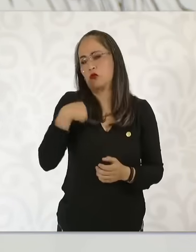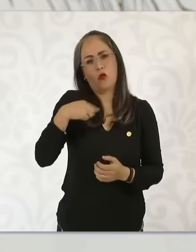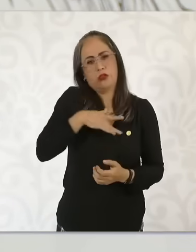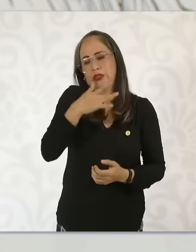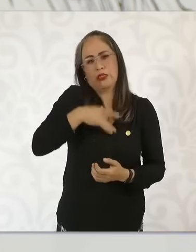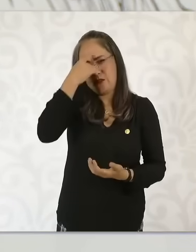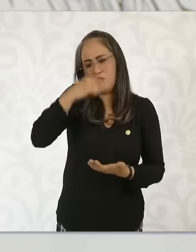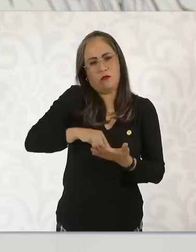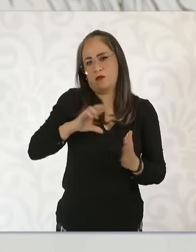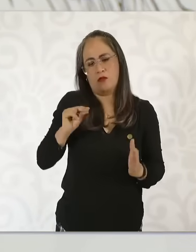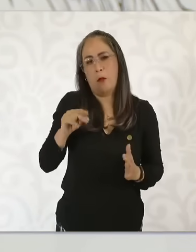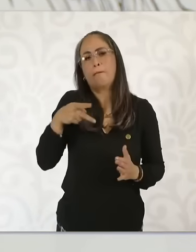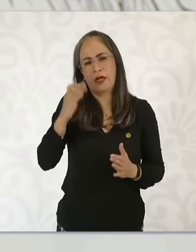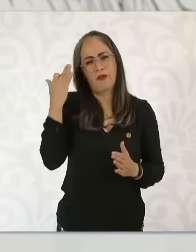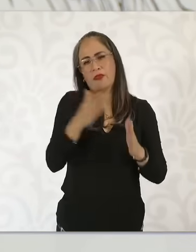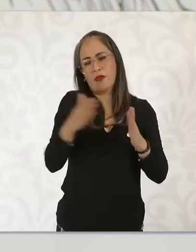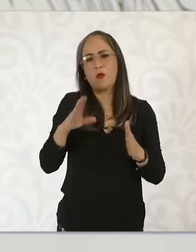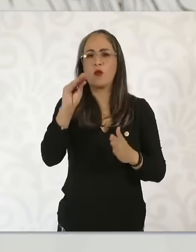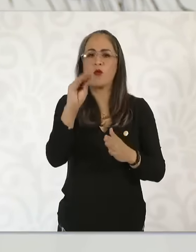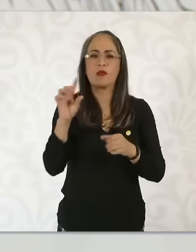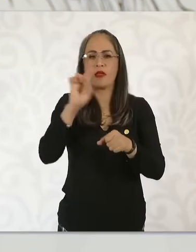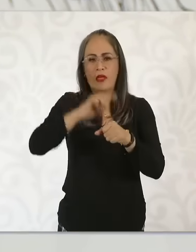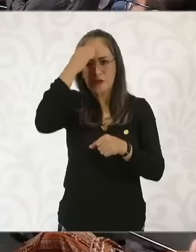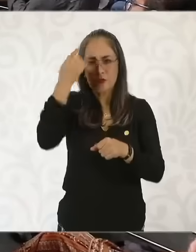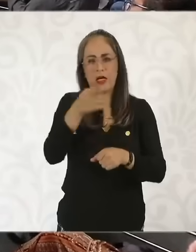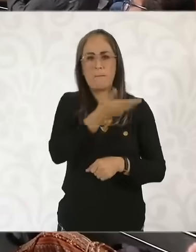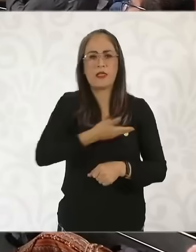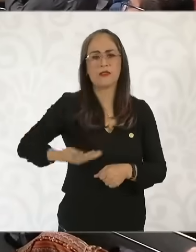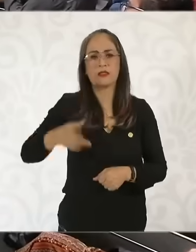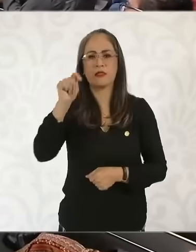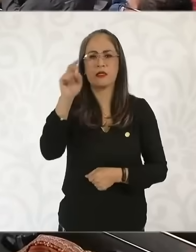90 días para seguir dialogando y conversando con el presidente Trump su equipo. Muy bien,